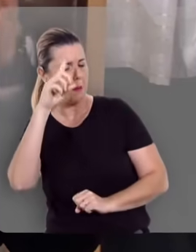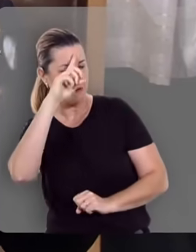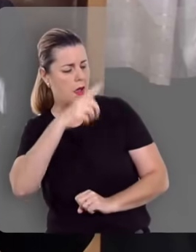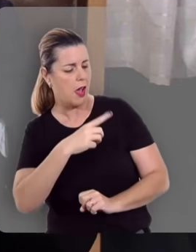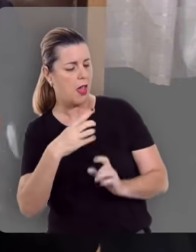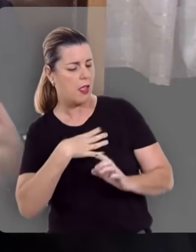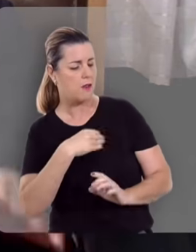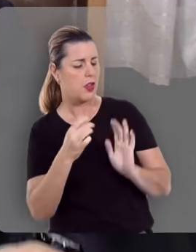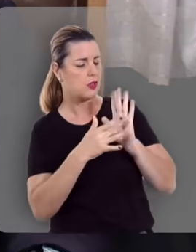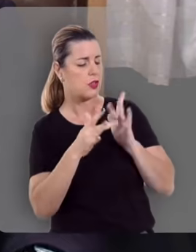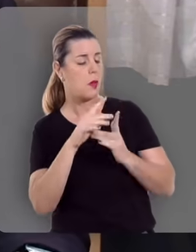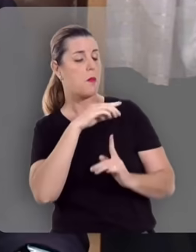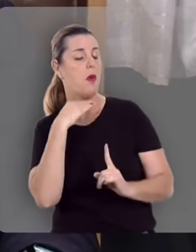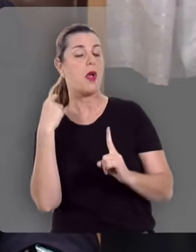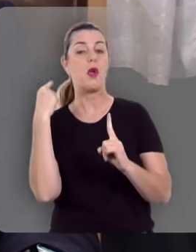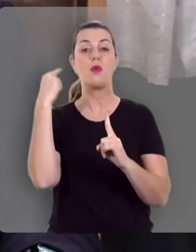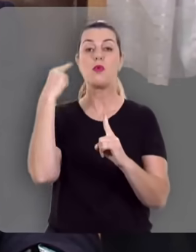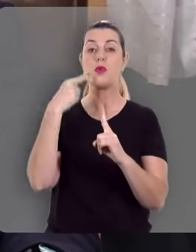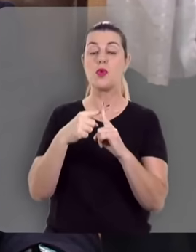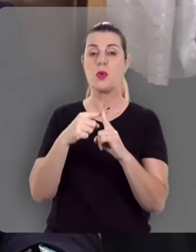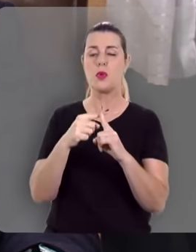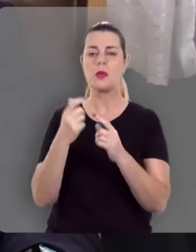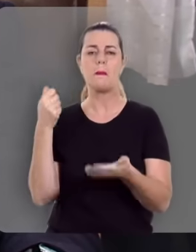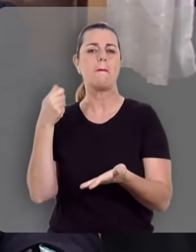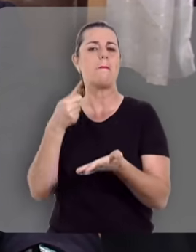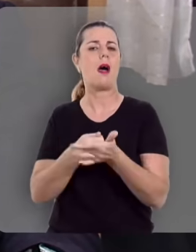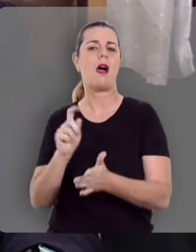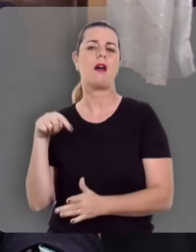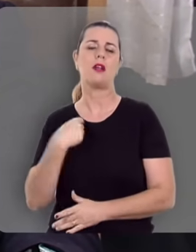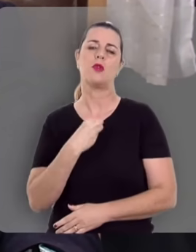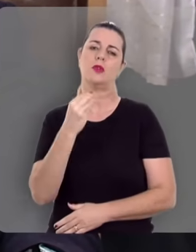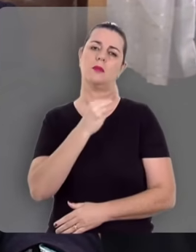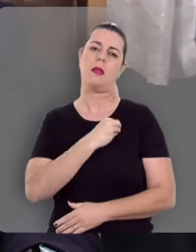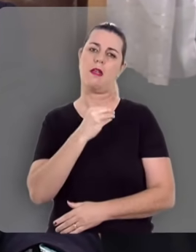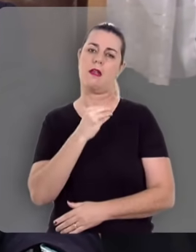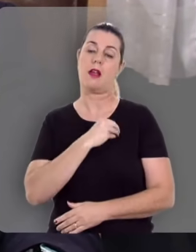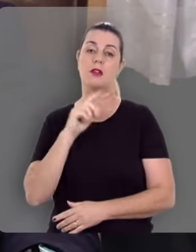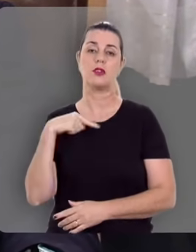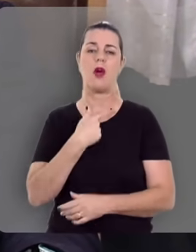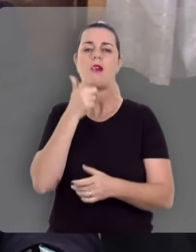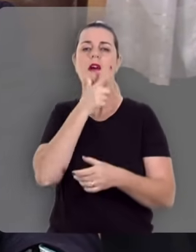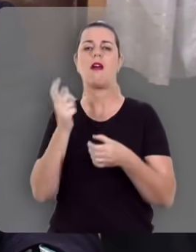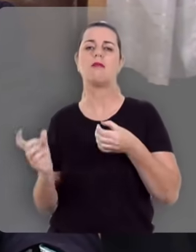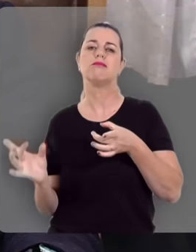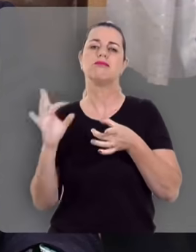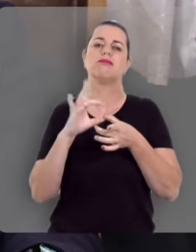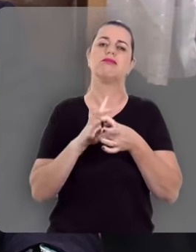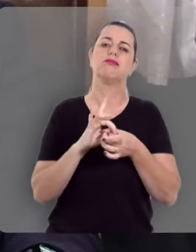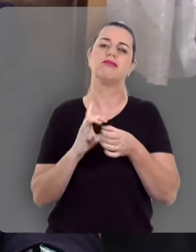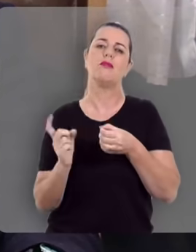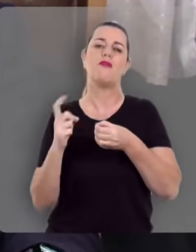para morrer numa cruz e pagar os nossos pecados para que nós fôssemos reconciliados com ele e nos